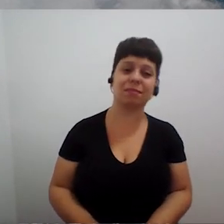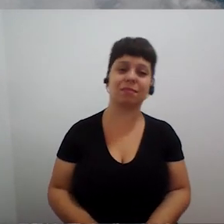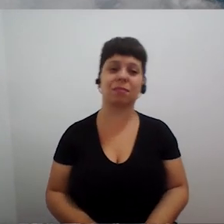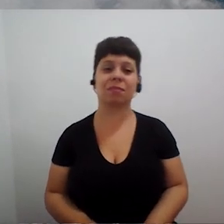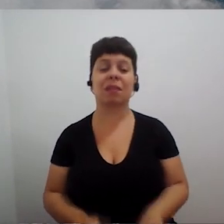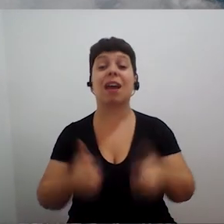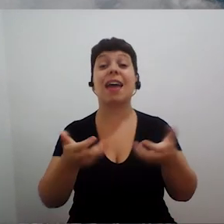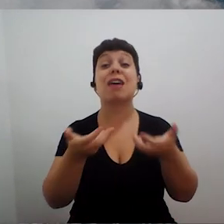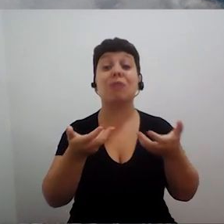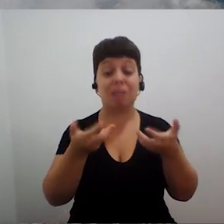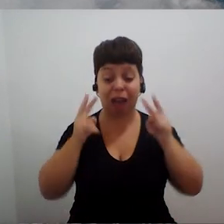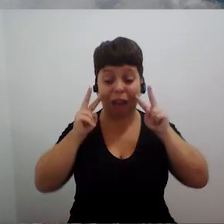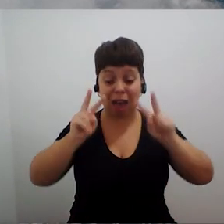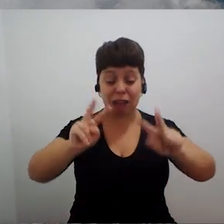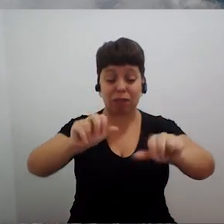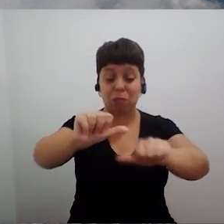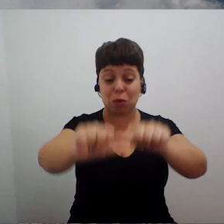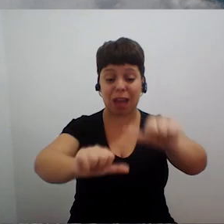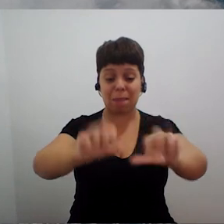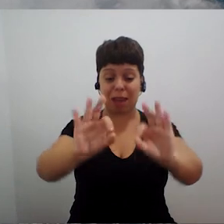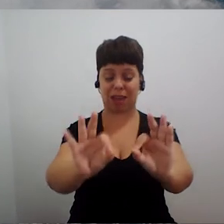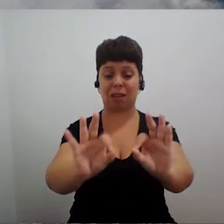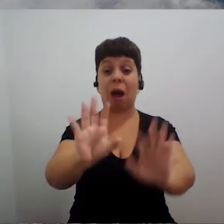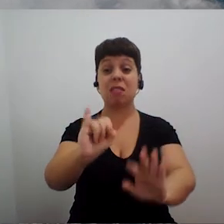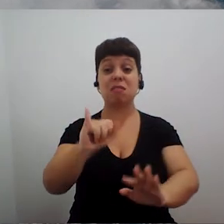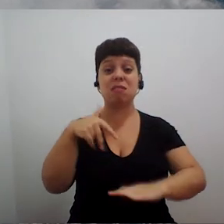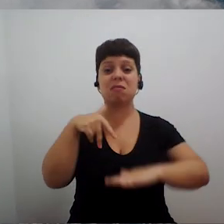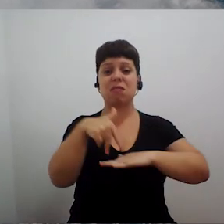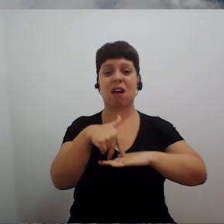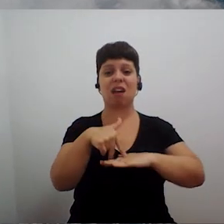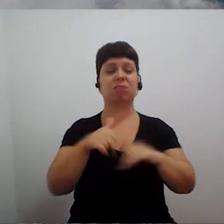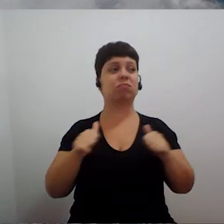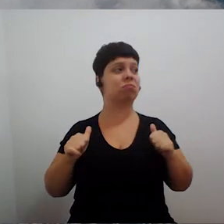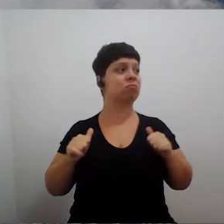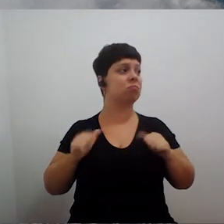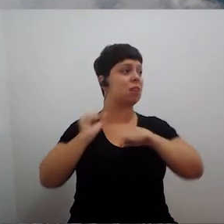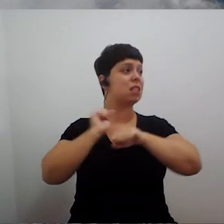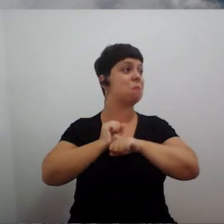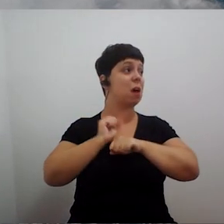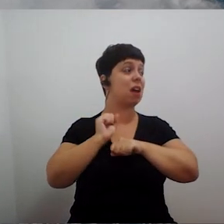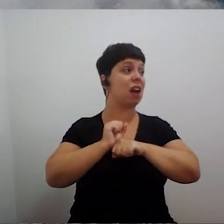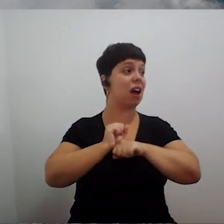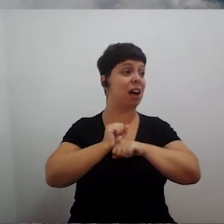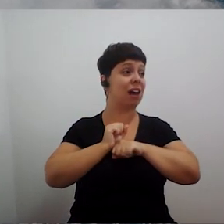Quero ver mudar, mas se eu aqui só esperar